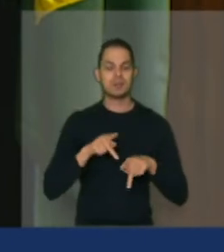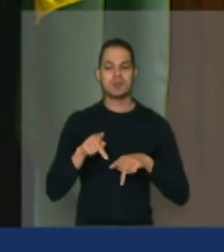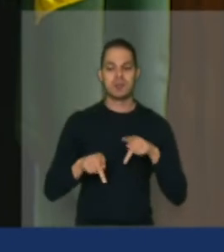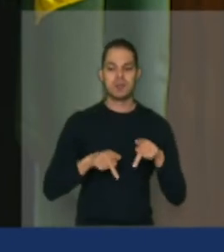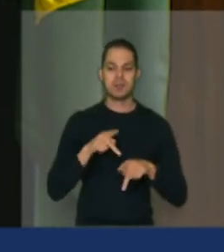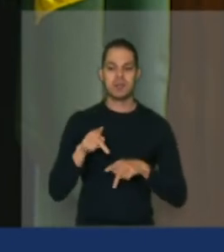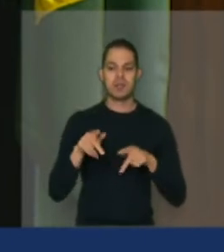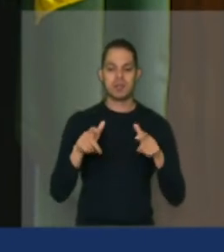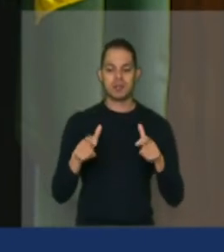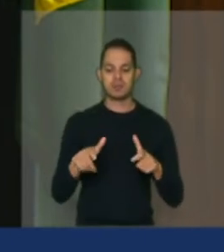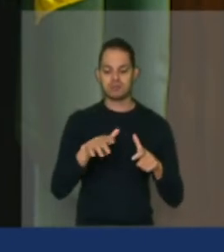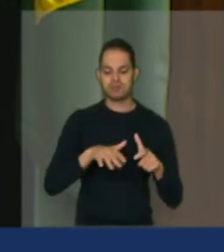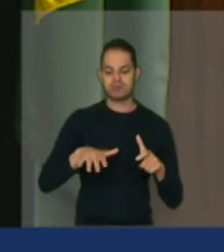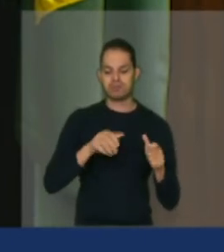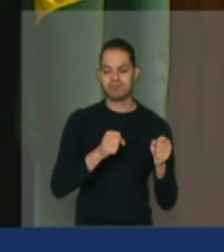NOS ESPAÇOS DE PODER. SEGUNDO